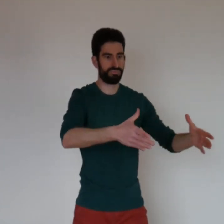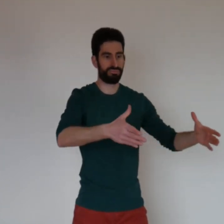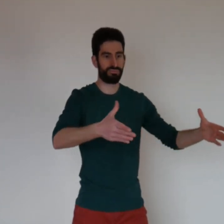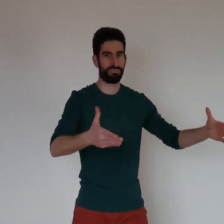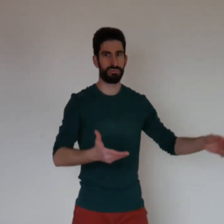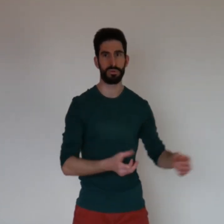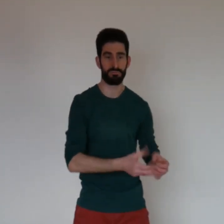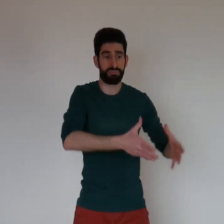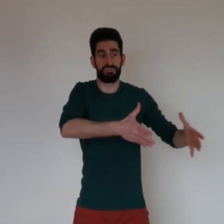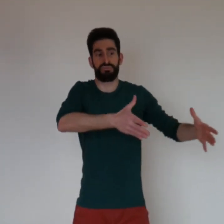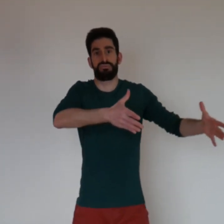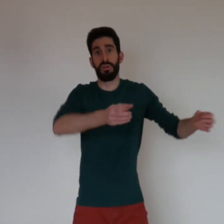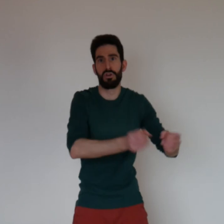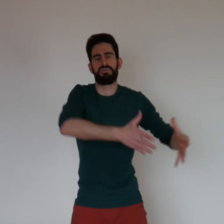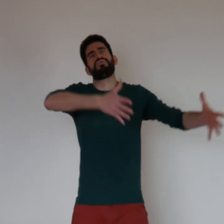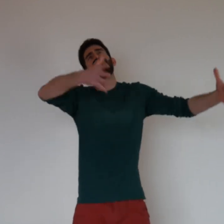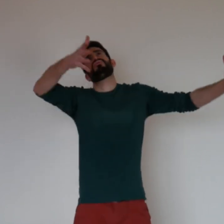Encore, encore et encore...